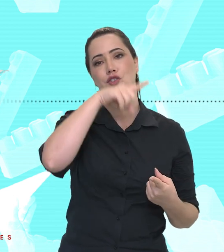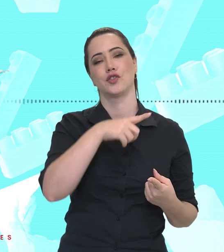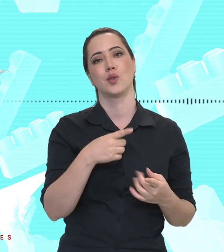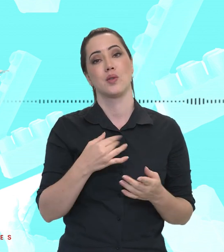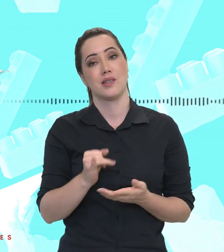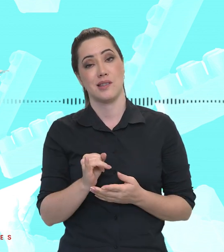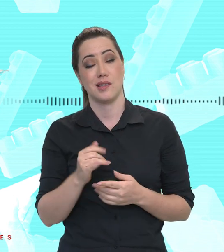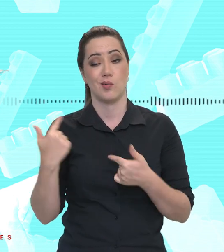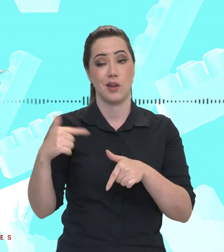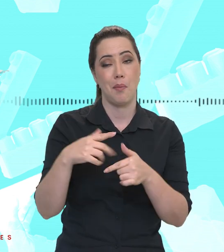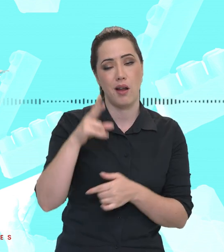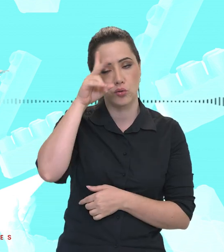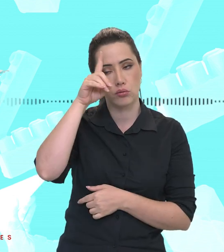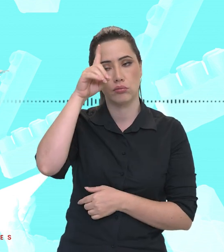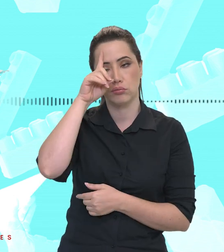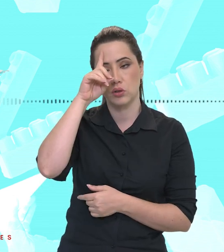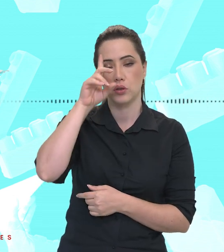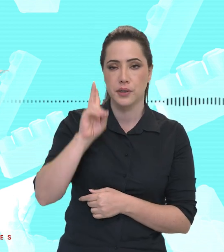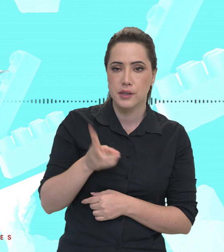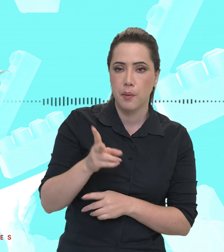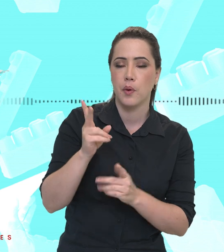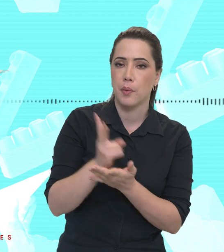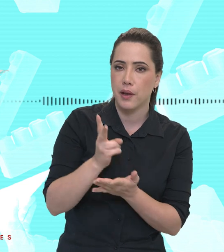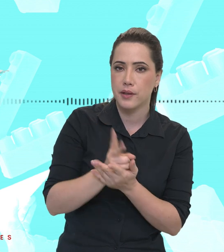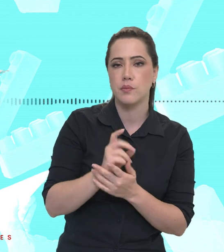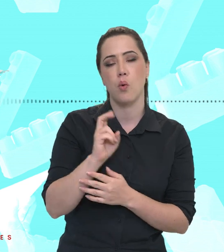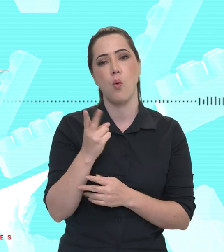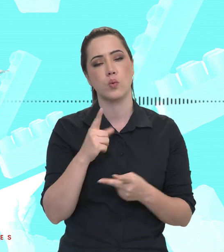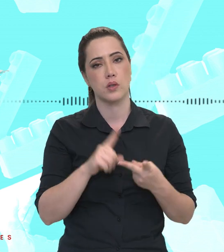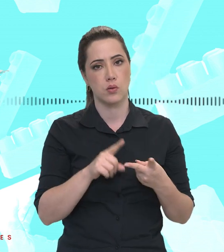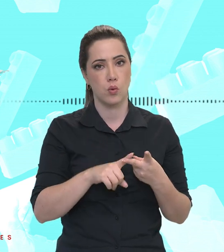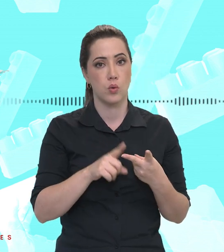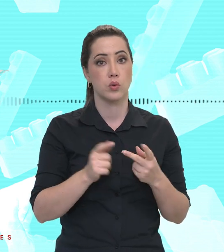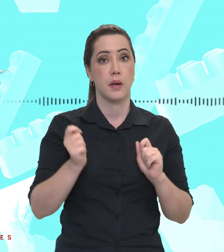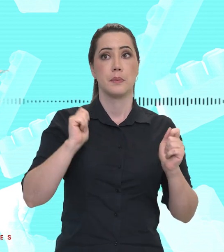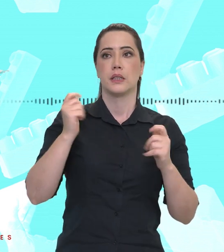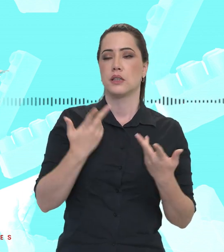mais chatas e repetitivas. A outra fera é a HIPERATIVIDADE, que não para quieta e está